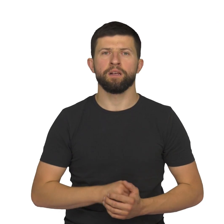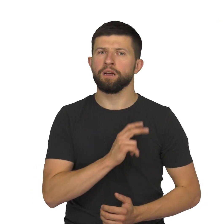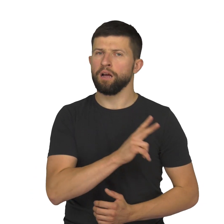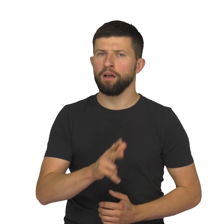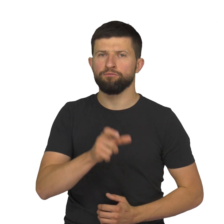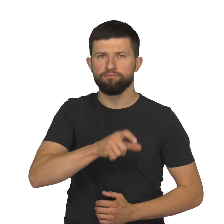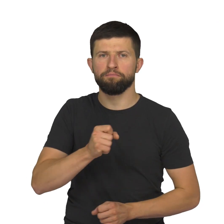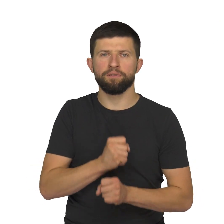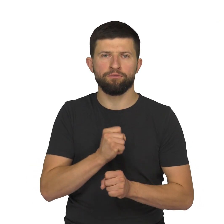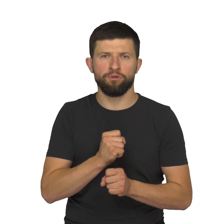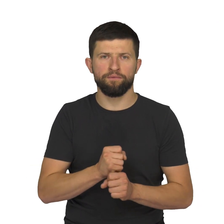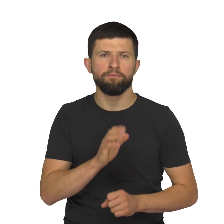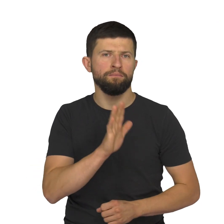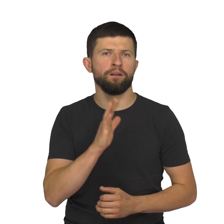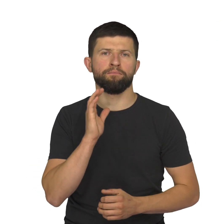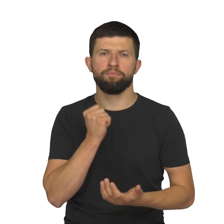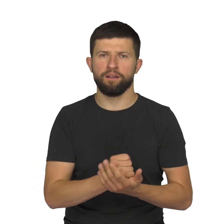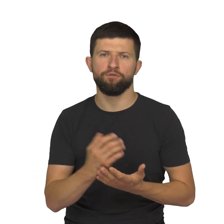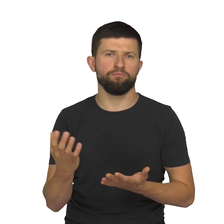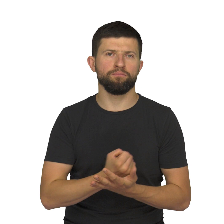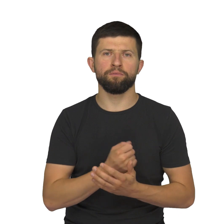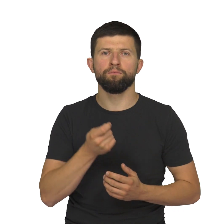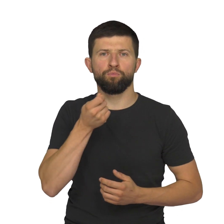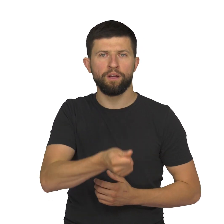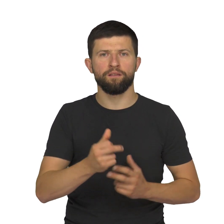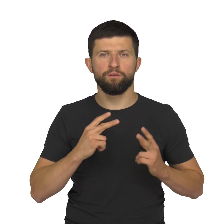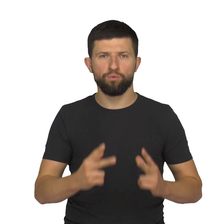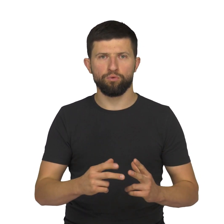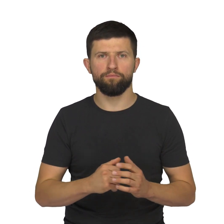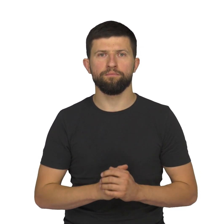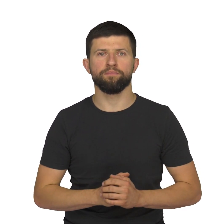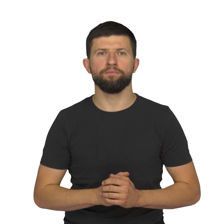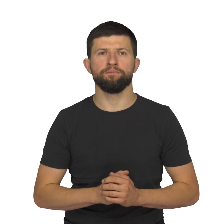Każdemu pracownikowi przysługuje prawo do płatnego, urlopu wypoczynkowego.